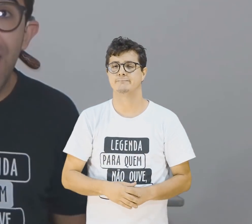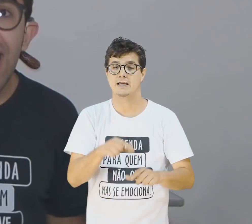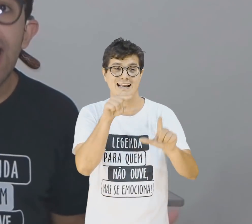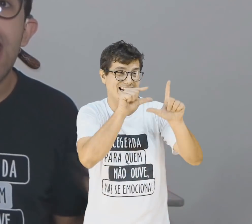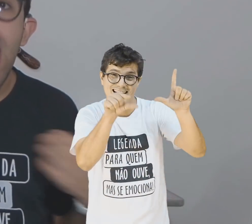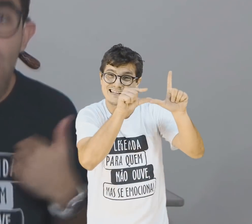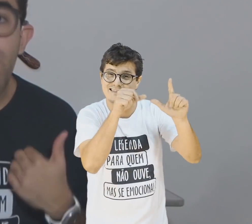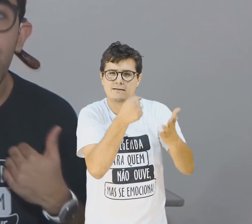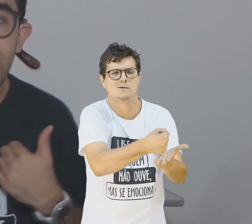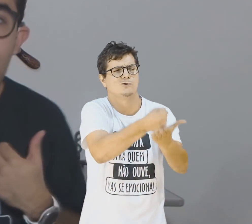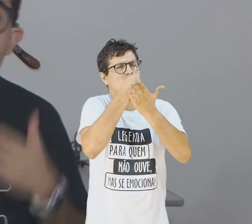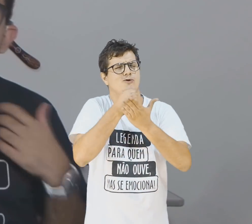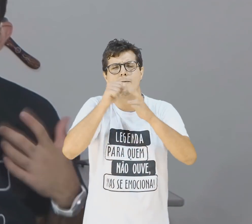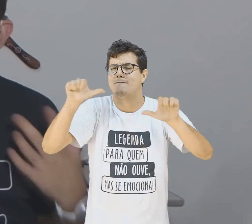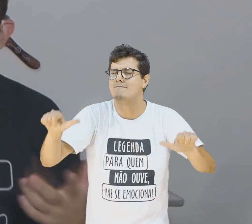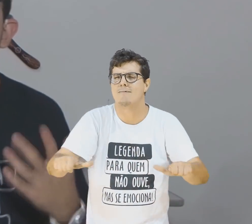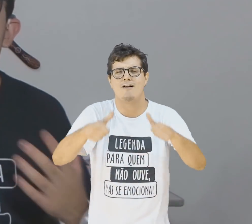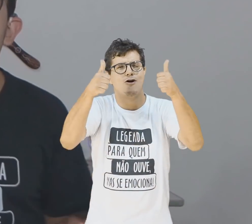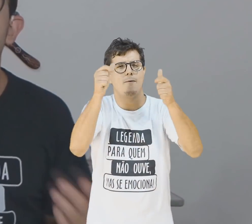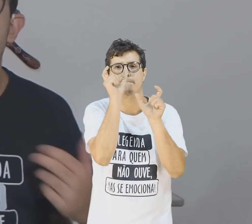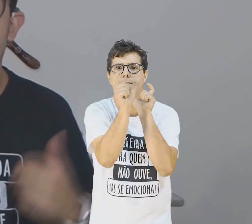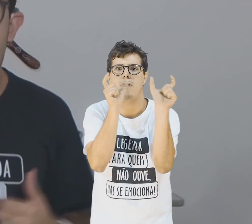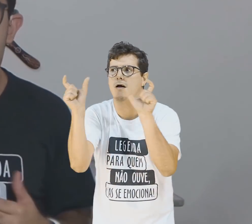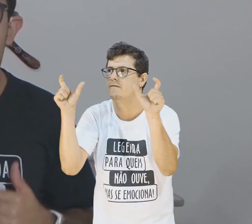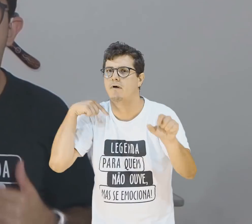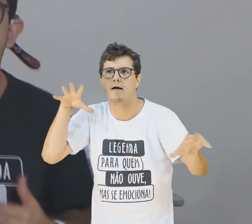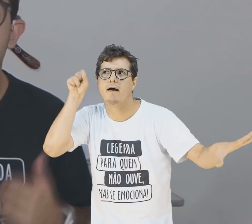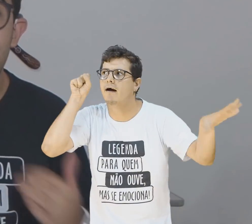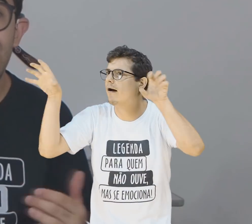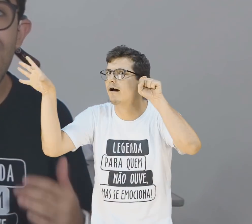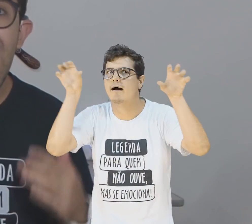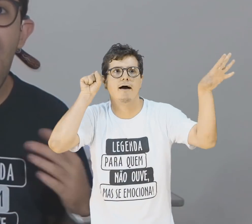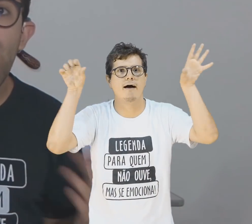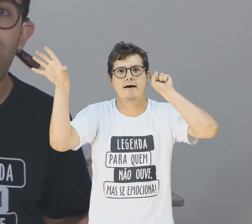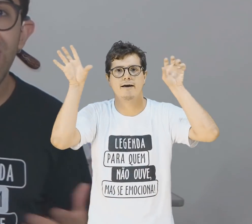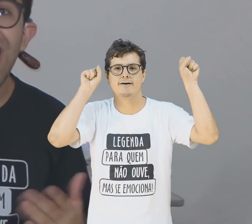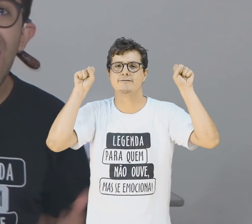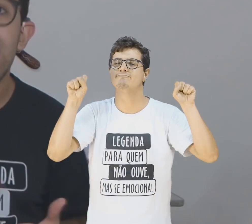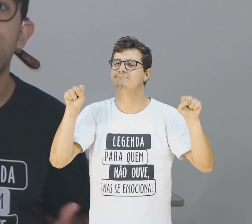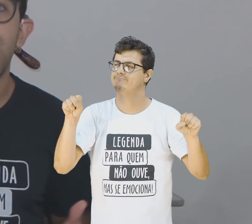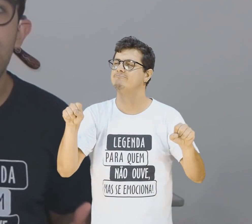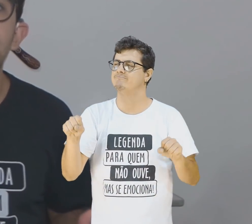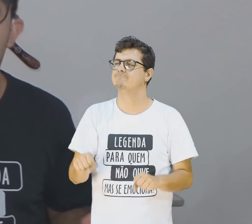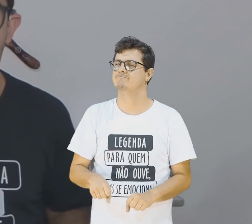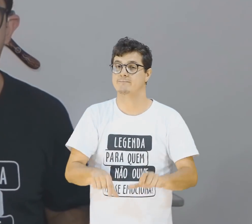Para eu poder conseguir entender e aprender a ouvir cada vez melhor